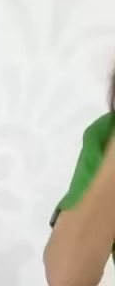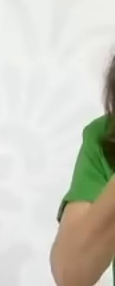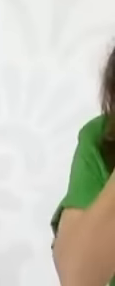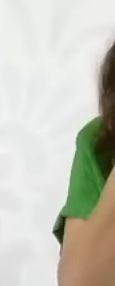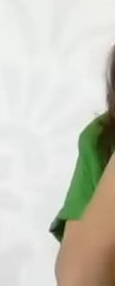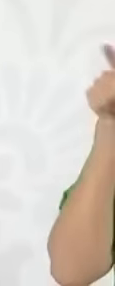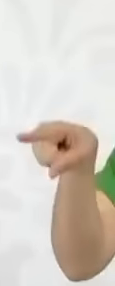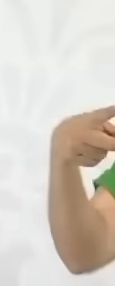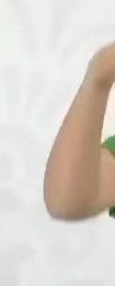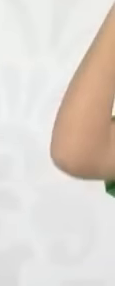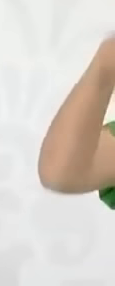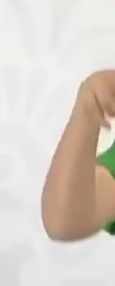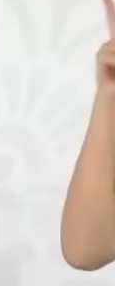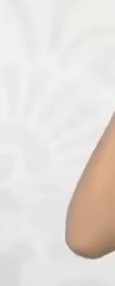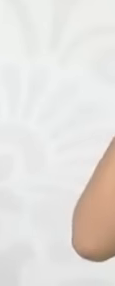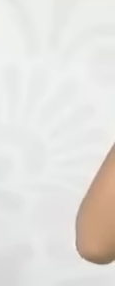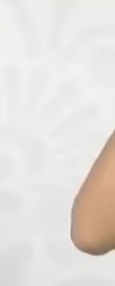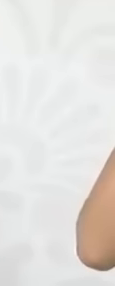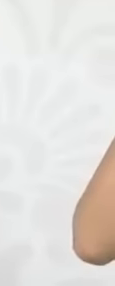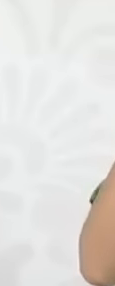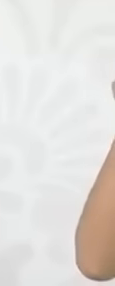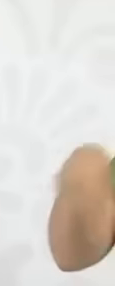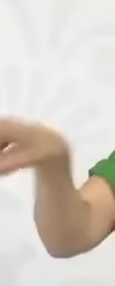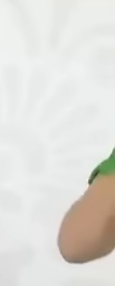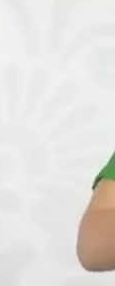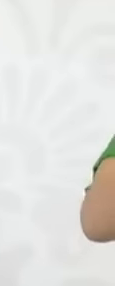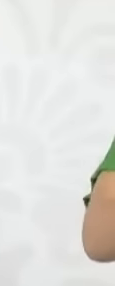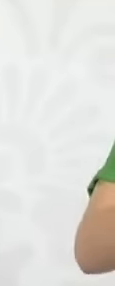Queremos saber tu opinión. ¿Cuál crees [música] que es el origen de tanto coraje?